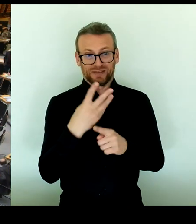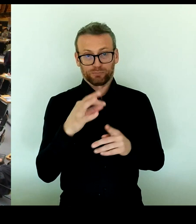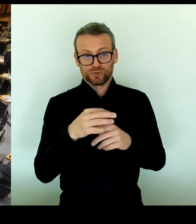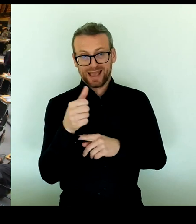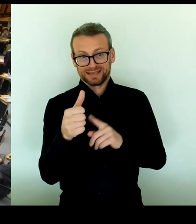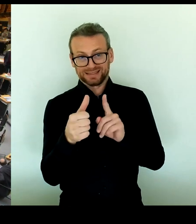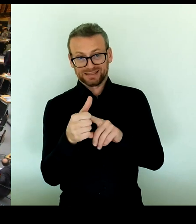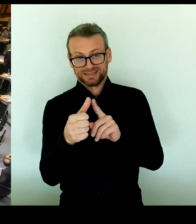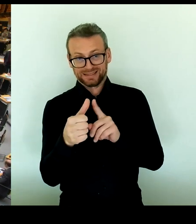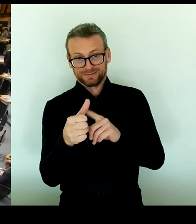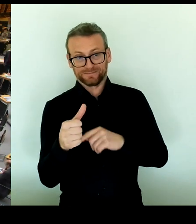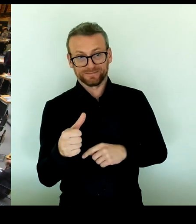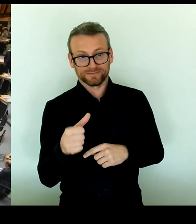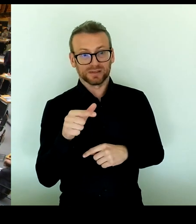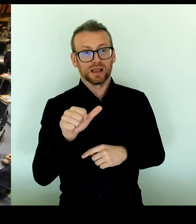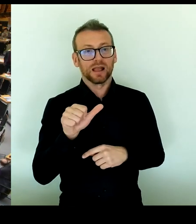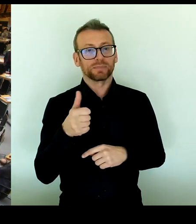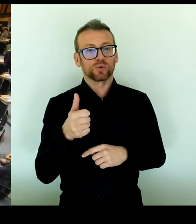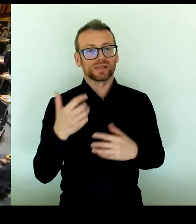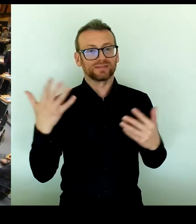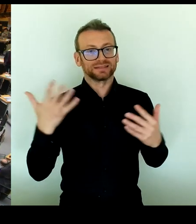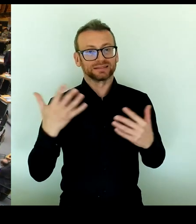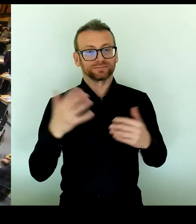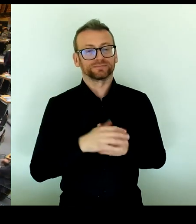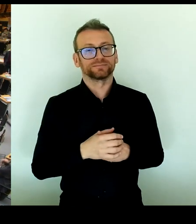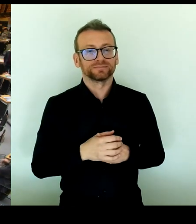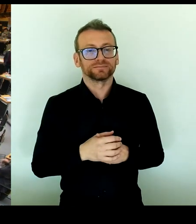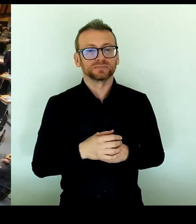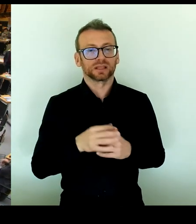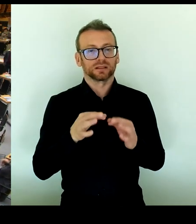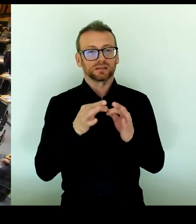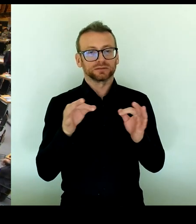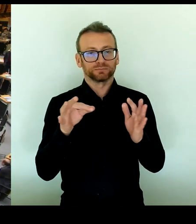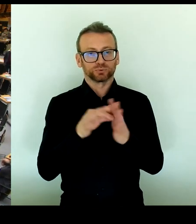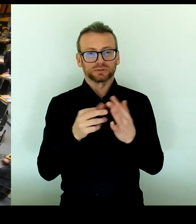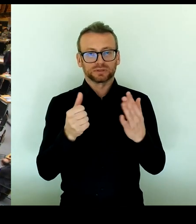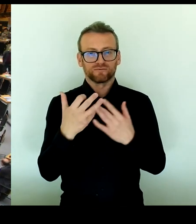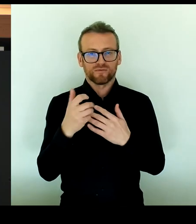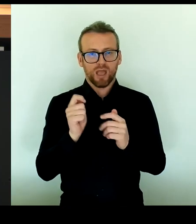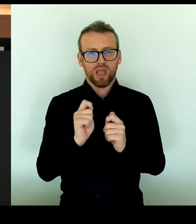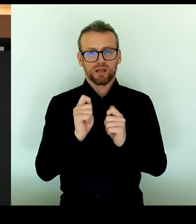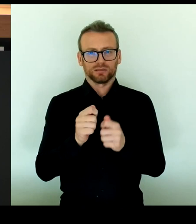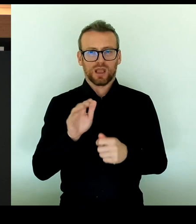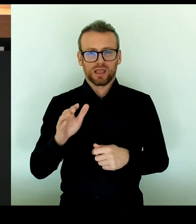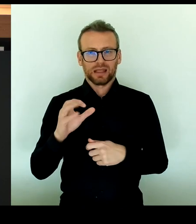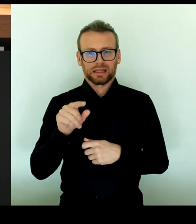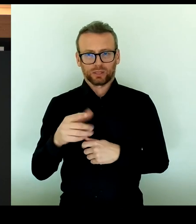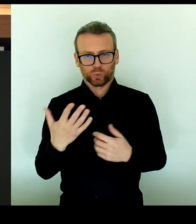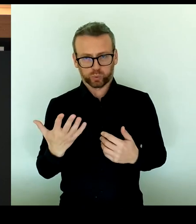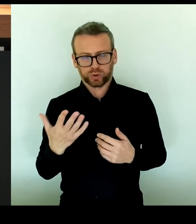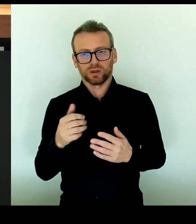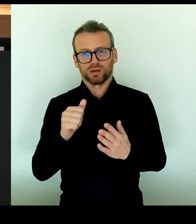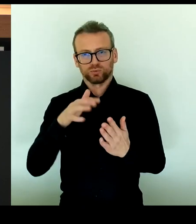Wenn man sich anschaut, was in dieser Stadt passiert, wenn man insbesondere schaut, was tut die zuständige Senatsverwaltung für